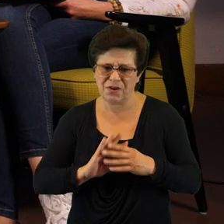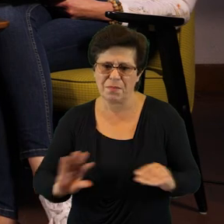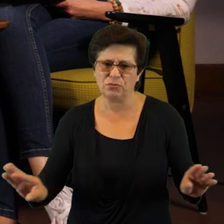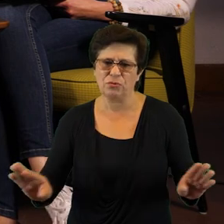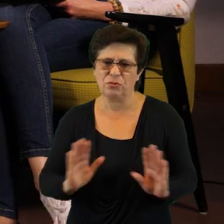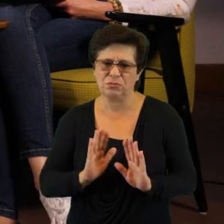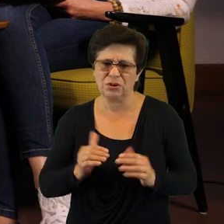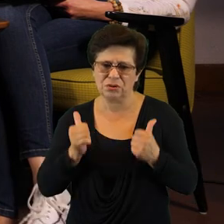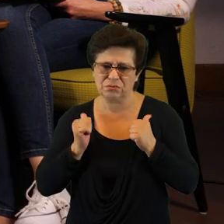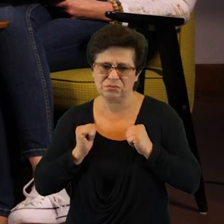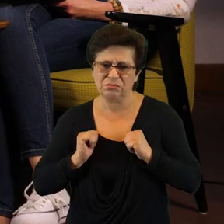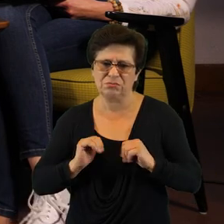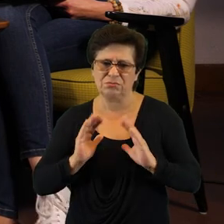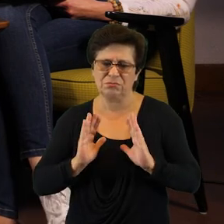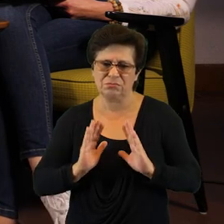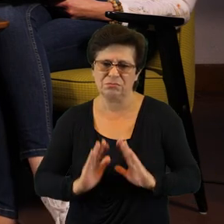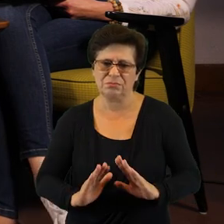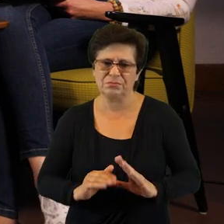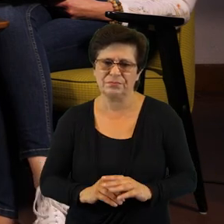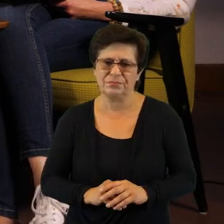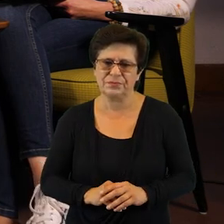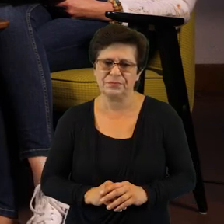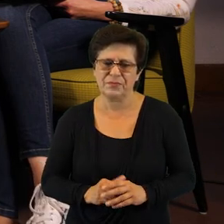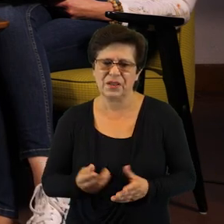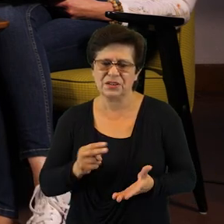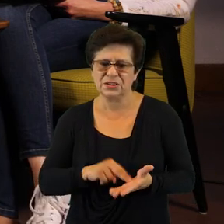Już późniejszą, kiedy stał się właściwie takim guru,